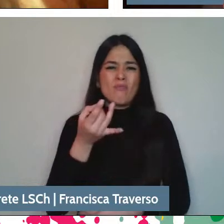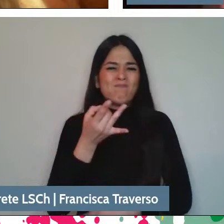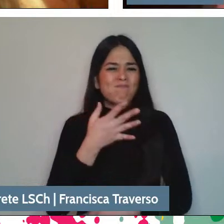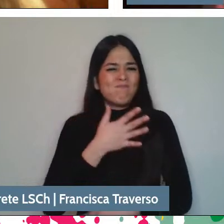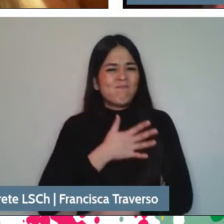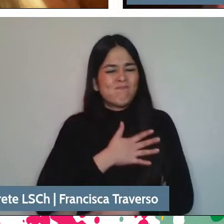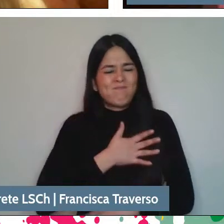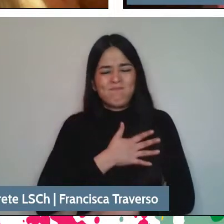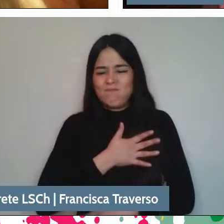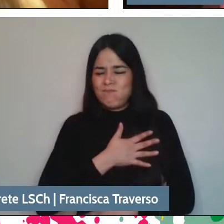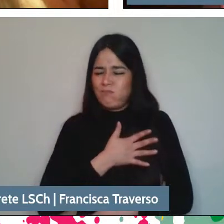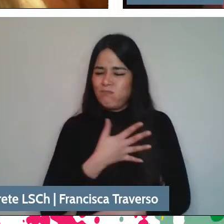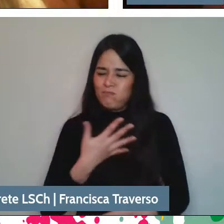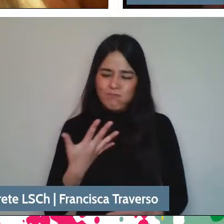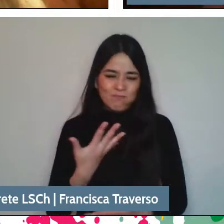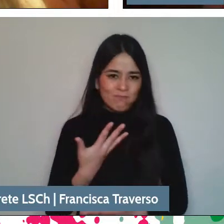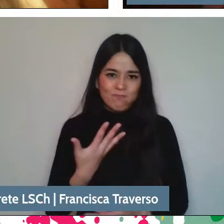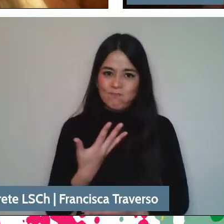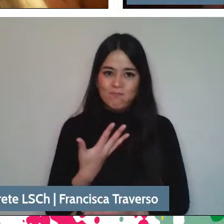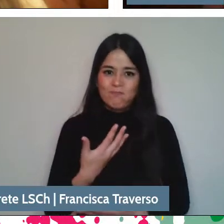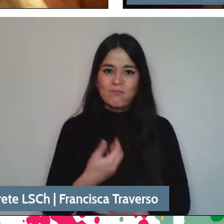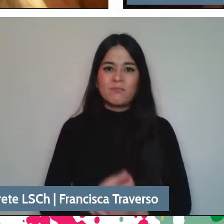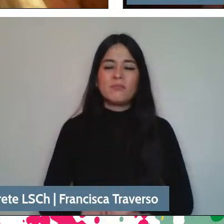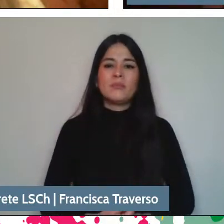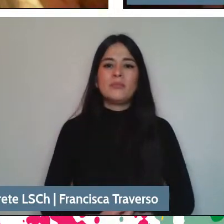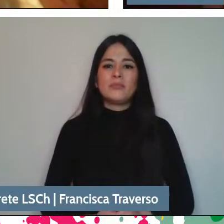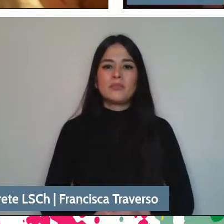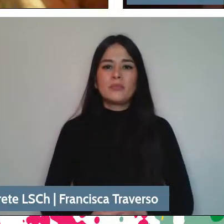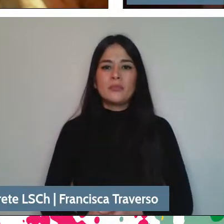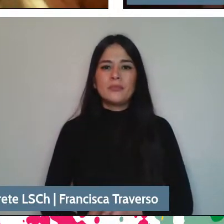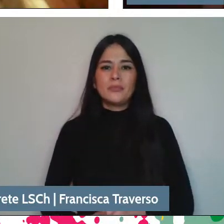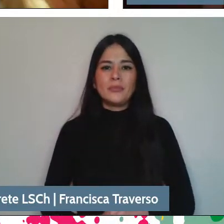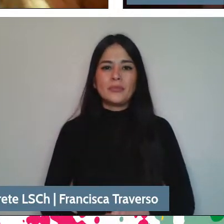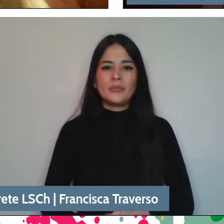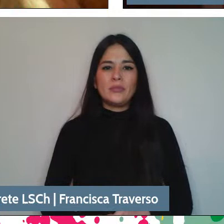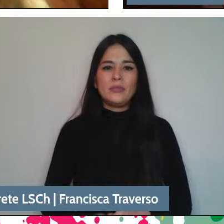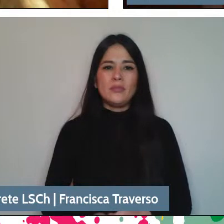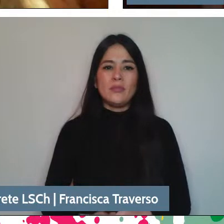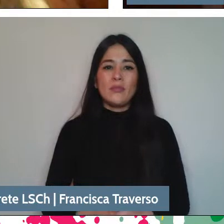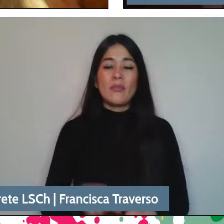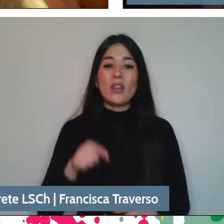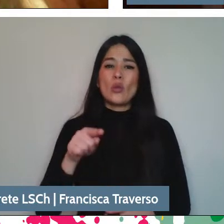Entonces... Y te hacías preguntas, decías: